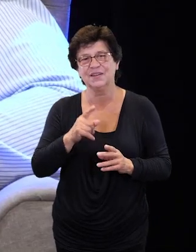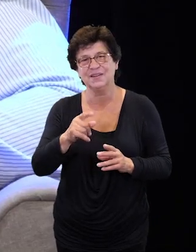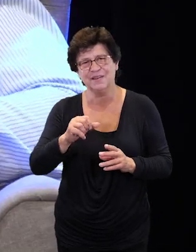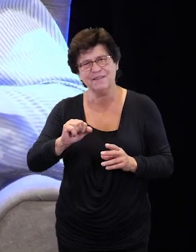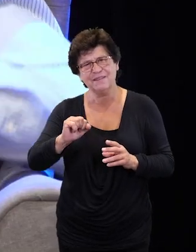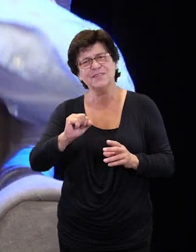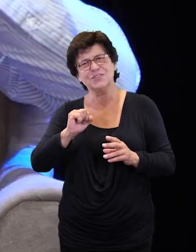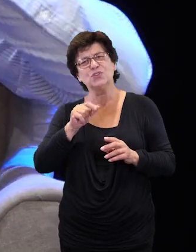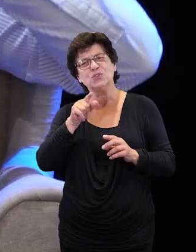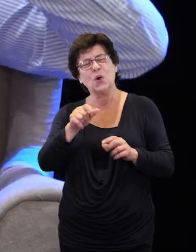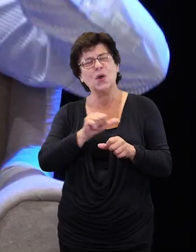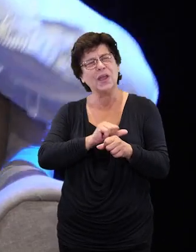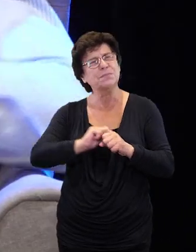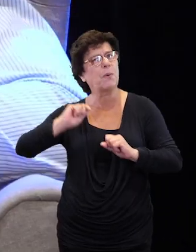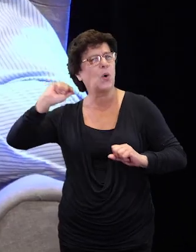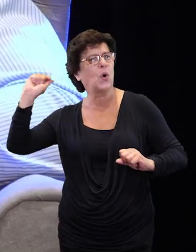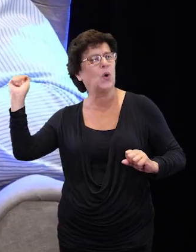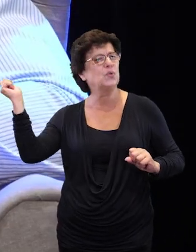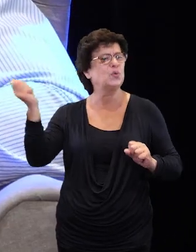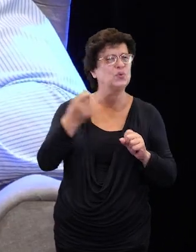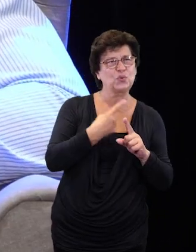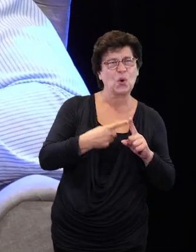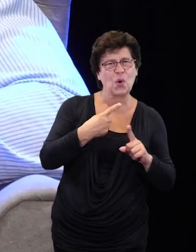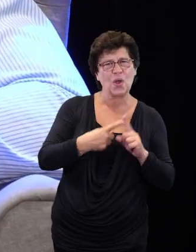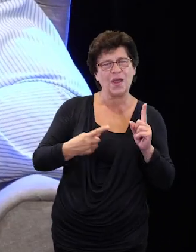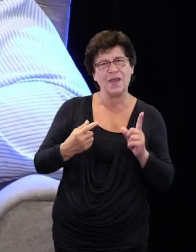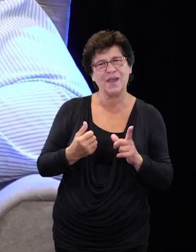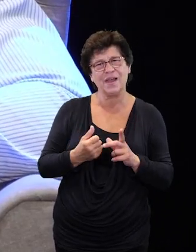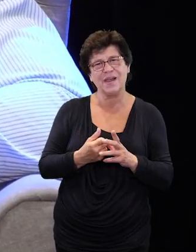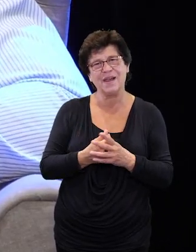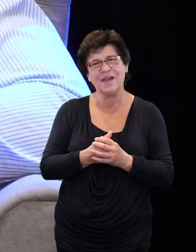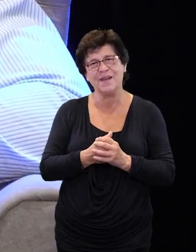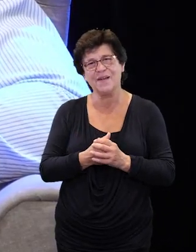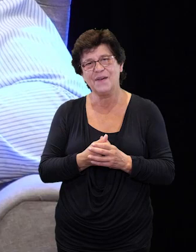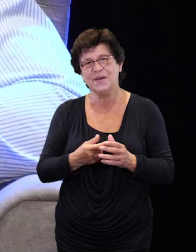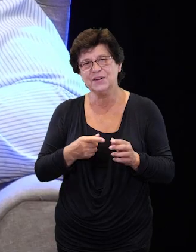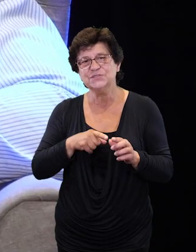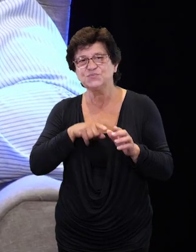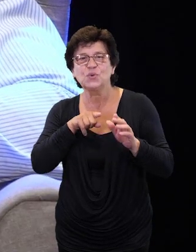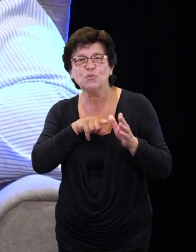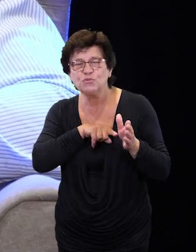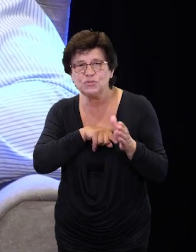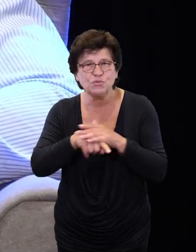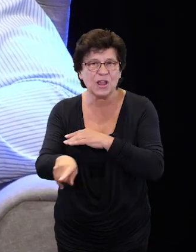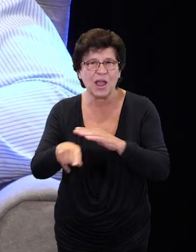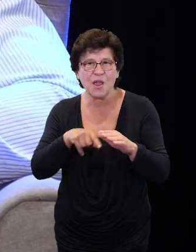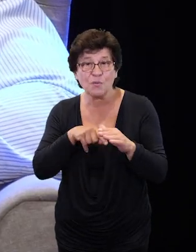To jest taka podróż trochę, powiedzmy... Z jednej strony uciekają z tego szpitala, który jest jakimś tam symbolem,